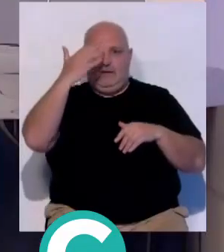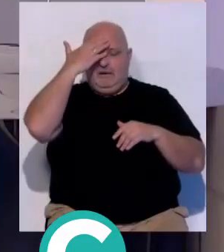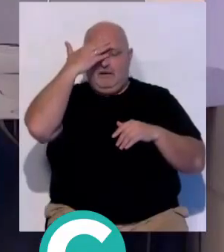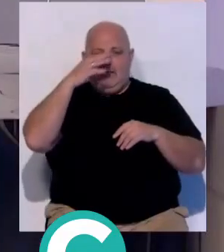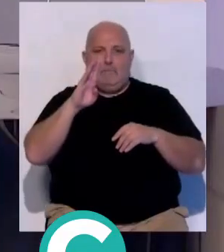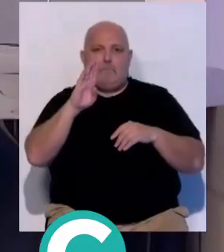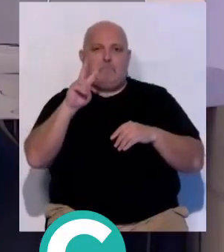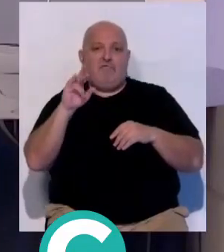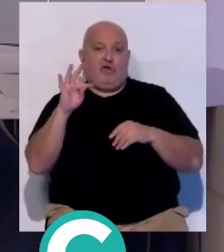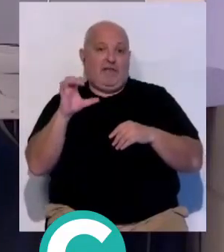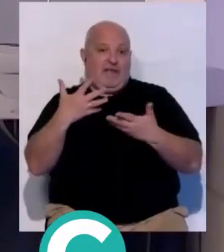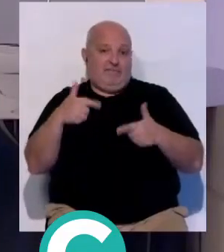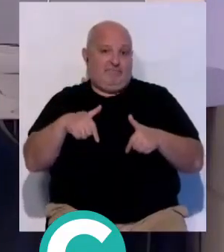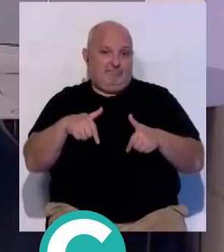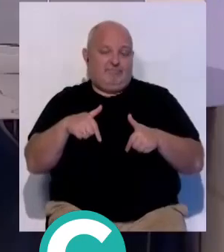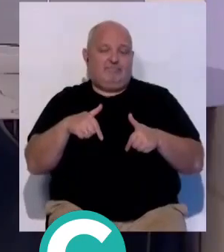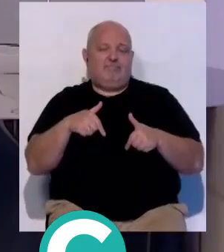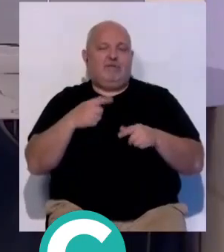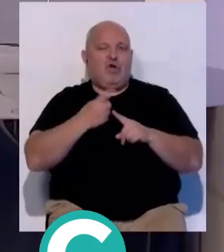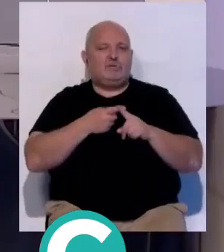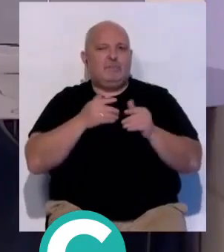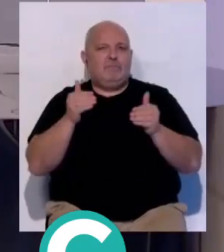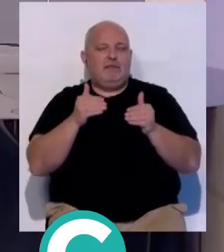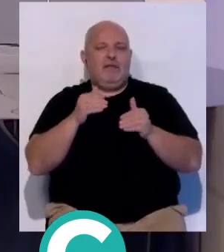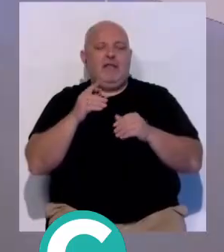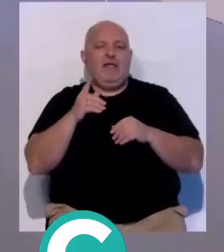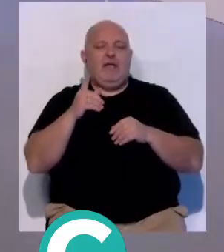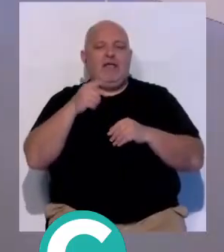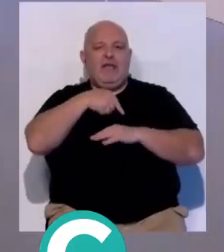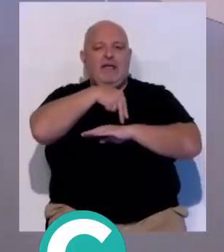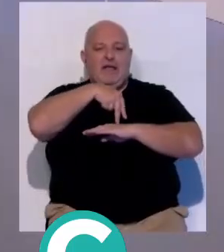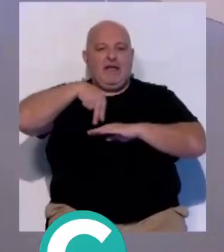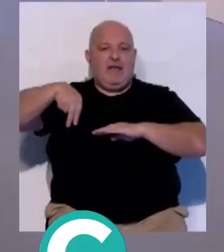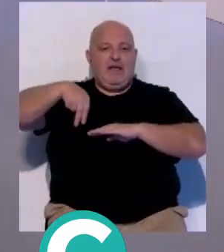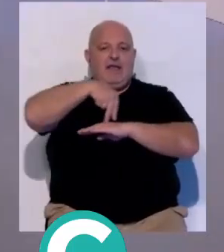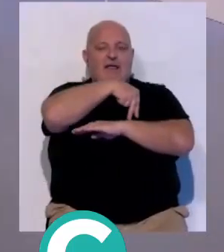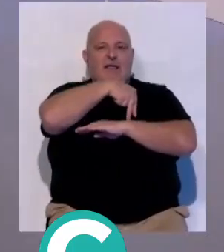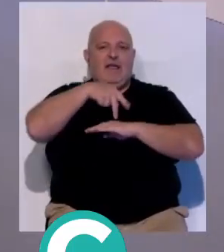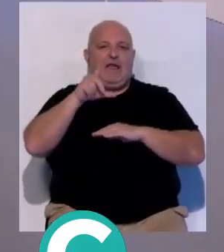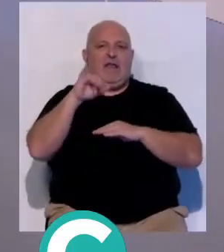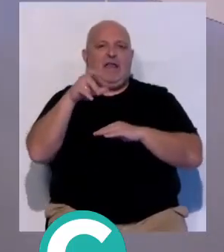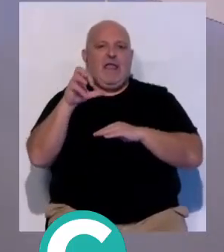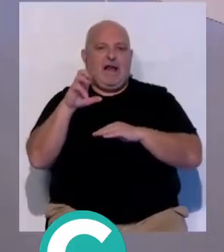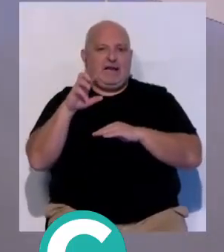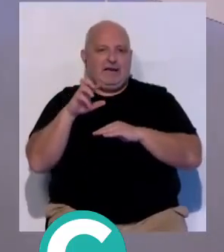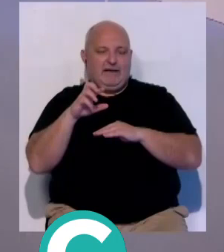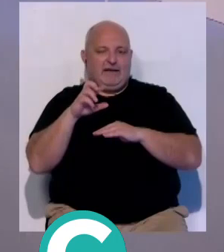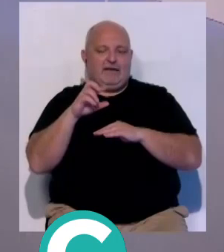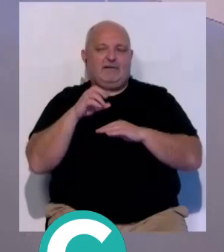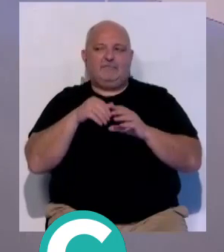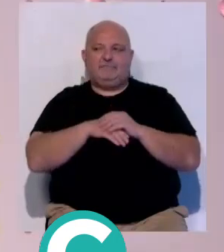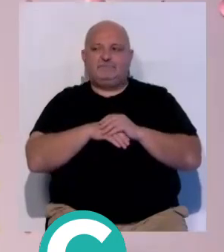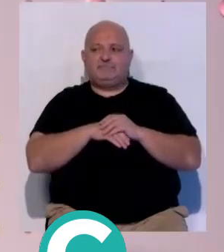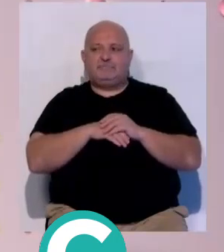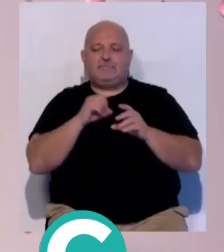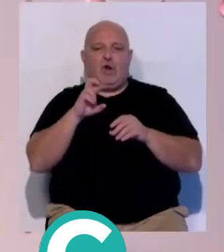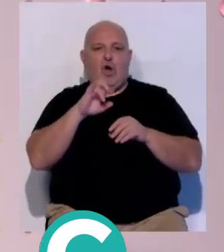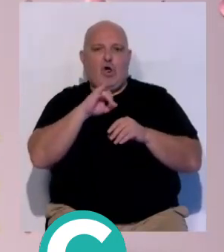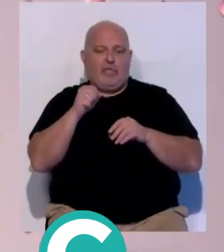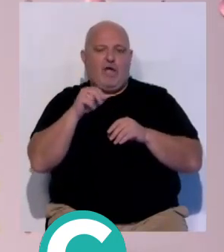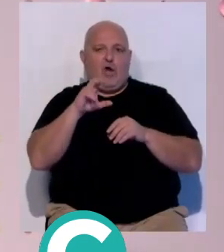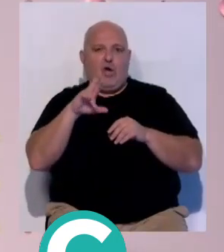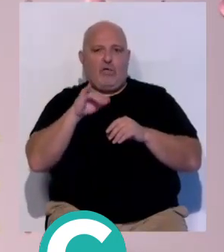ahora entonces pequeñas cosas el linier la palabra orsay que decíamos siempre nosotros ya estaba aquí